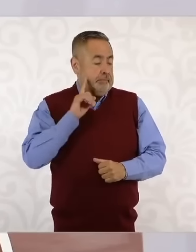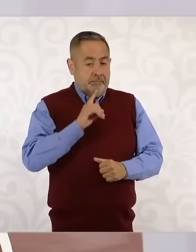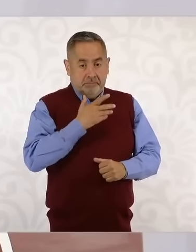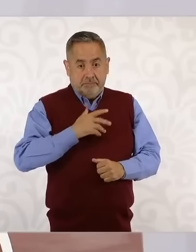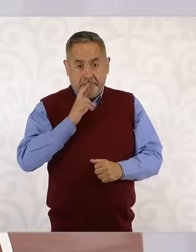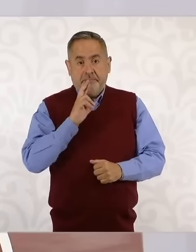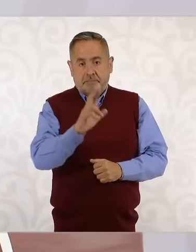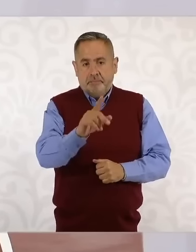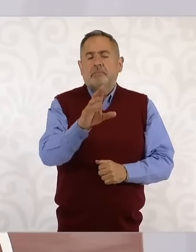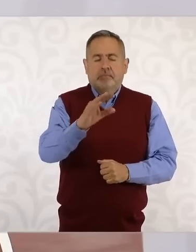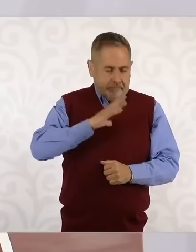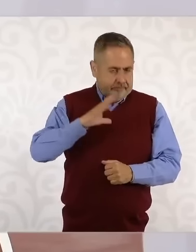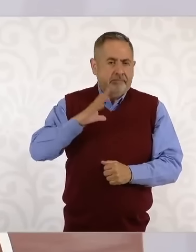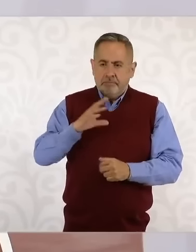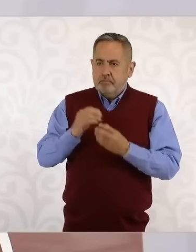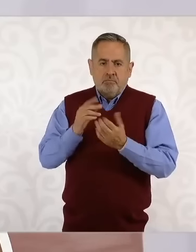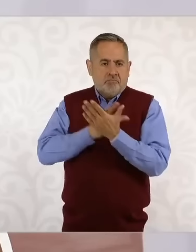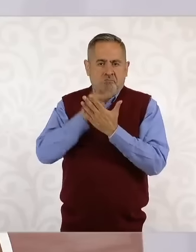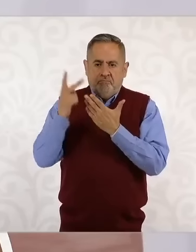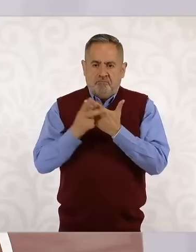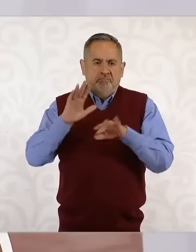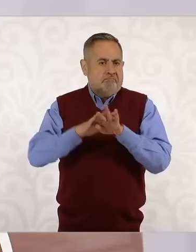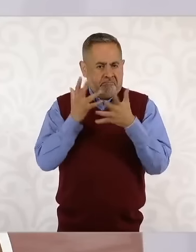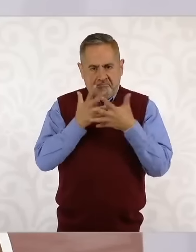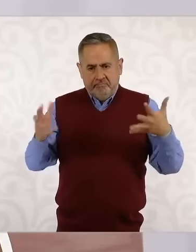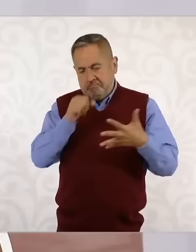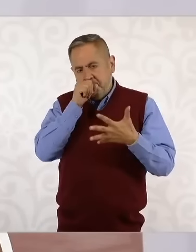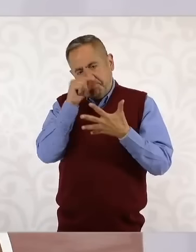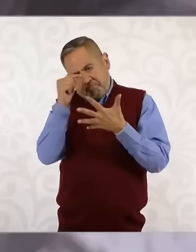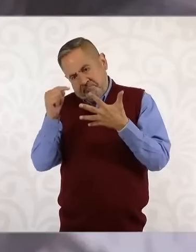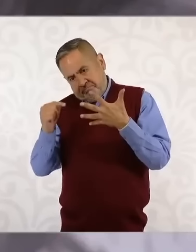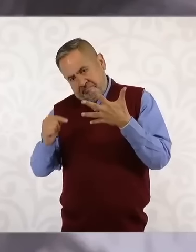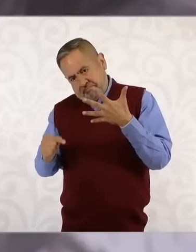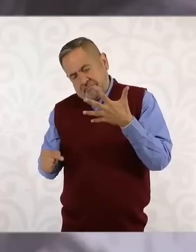distribución eléctrica. Eh, en esta ocasión la directora planteó todos los proyectos que